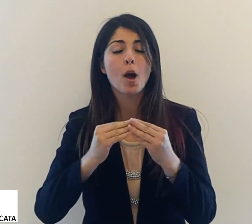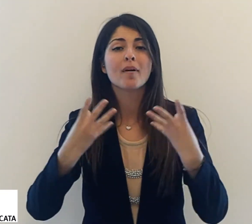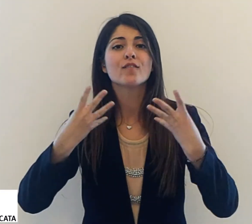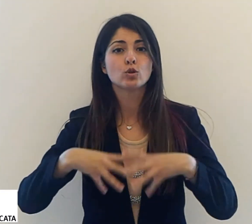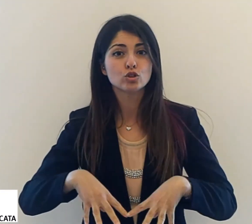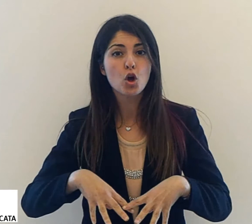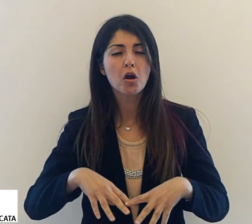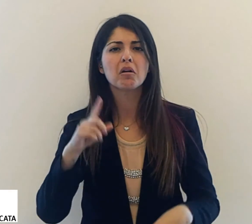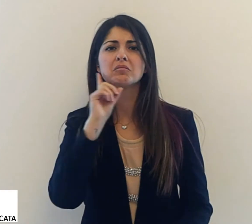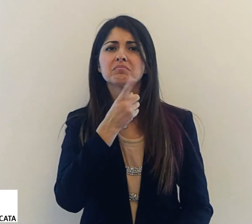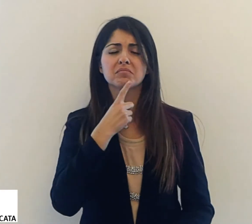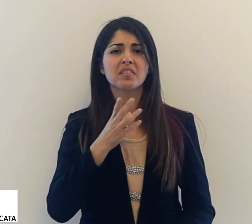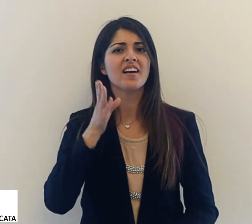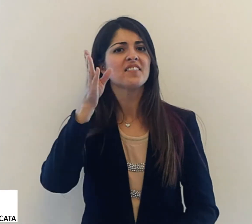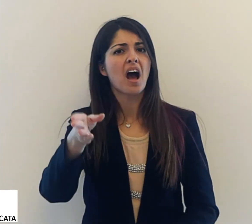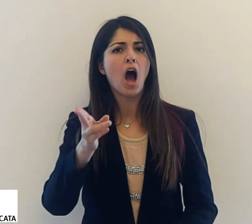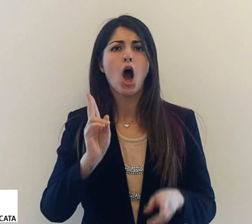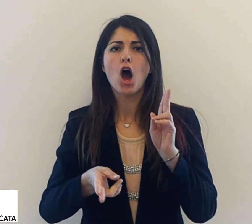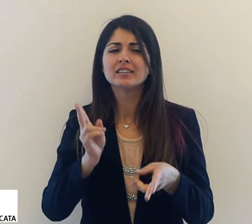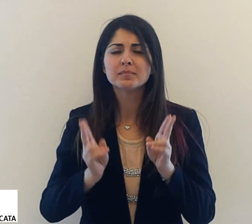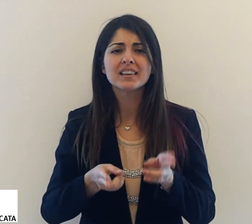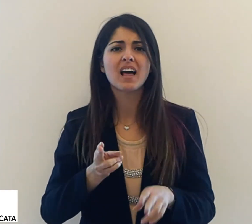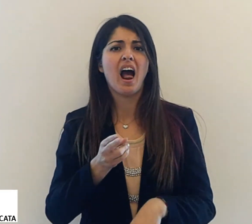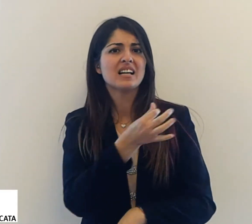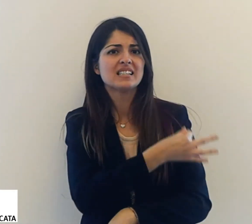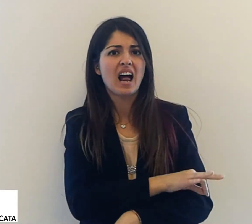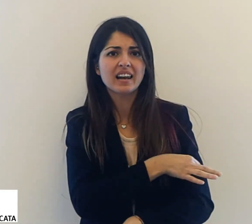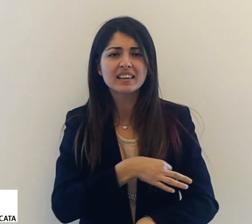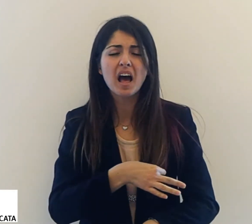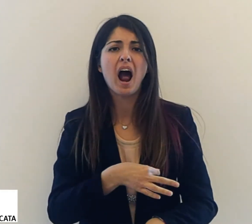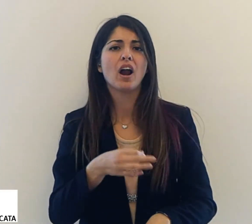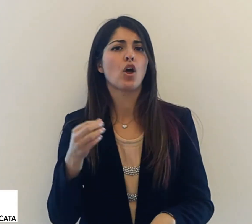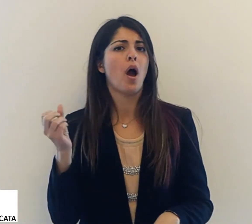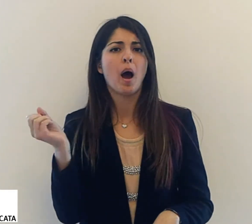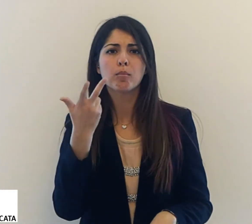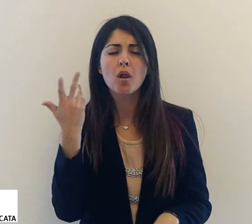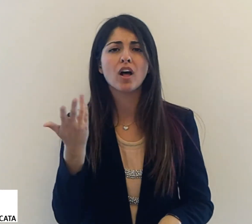Quando una persona sorda si reca all'ospedale, in un distretto socio-sanitario